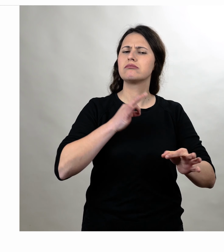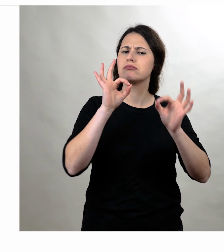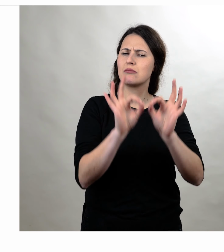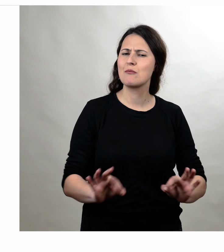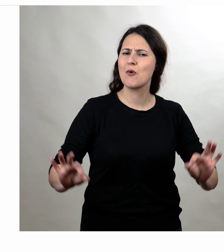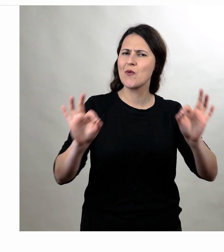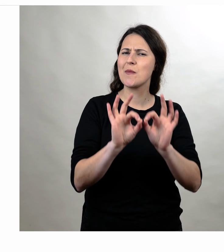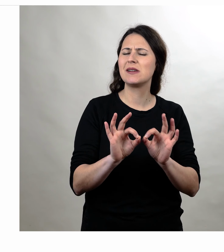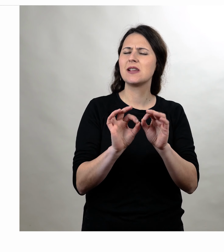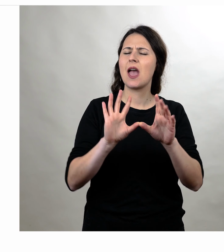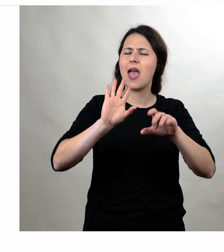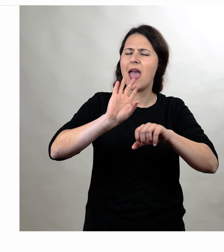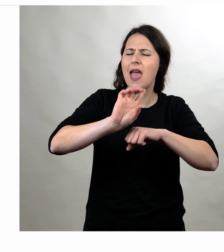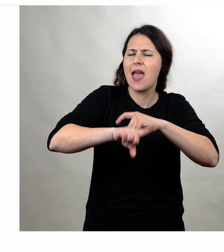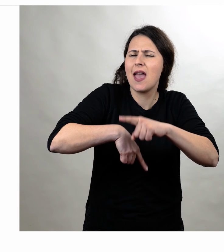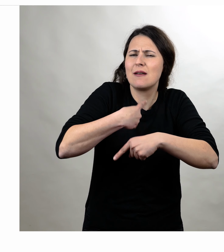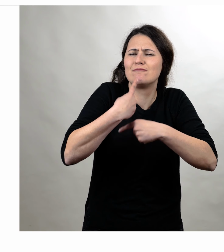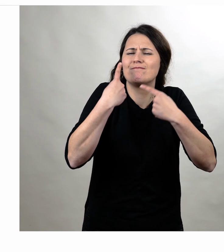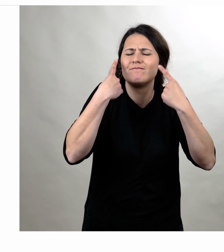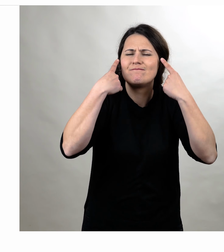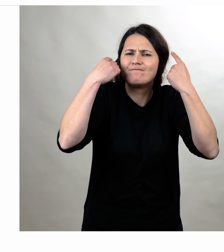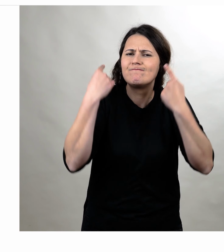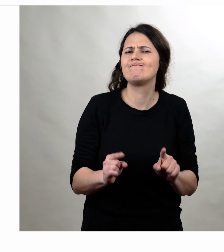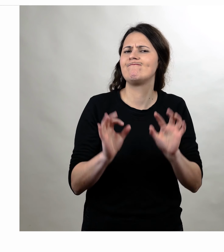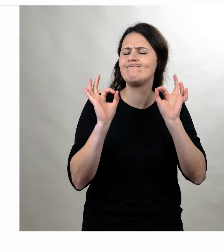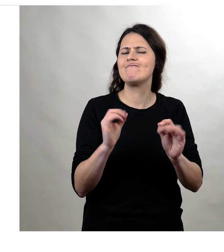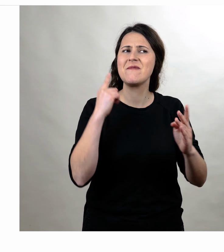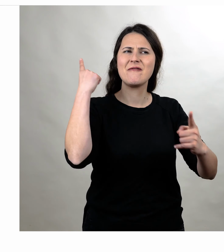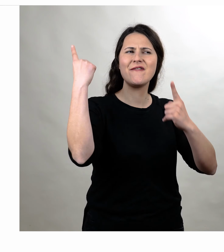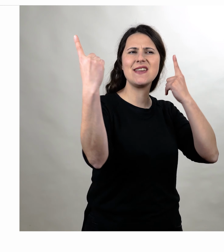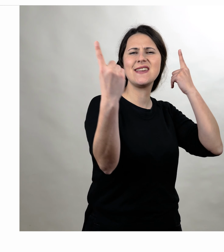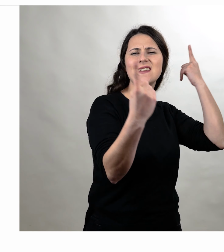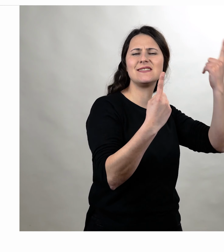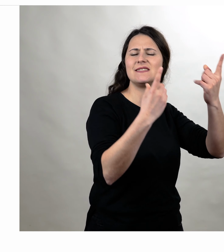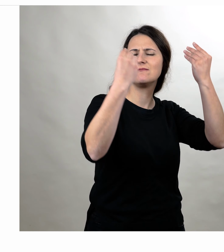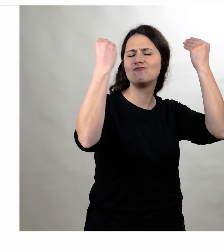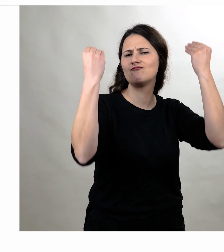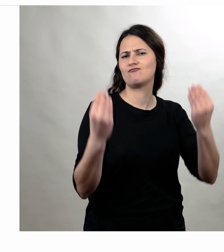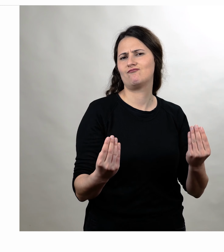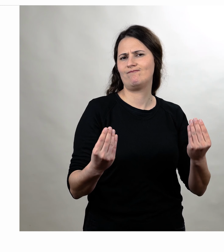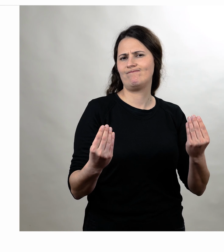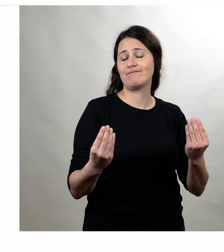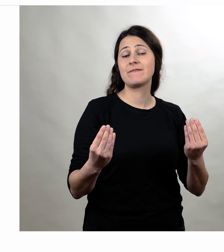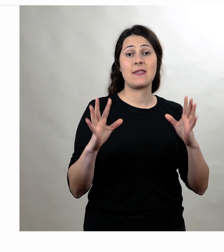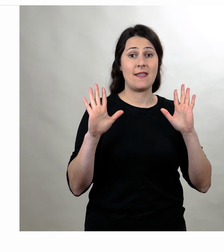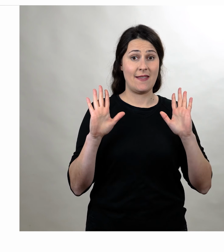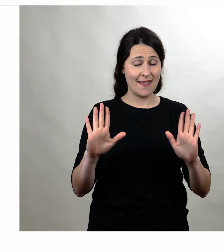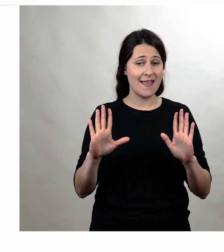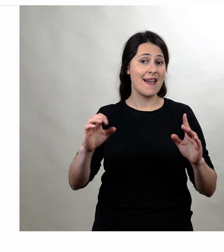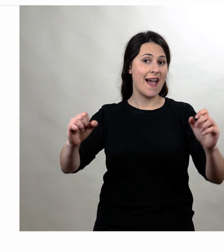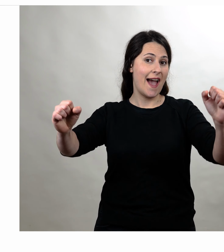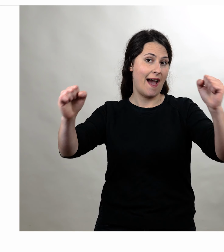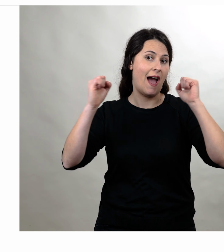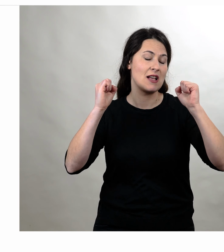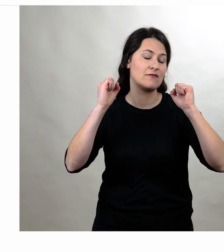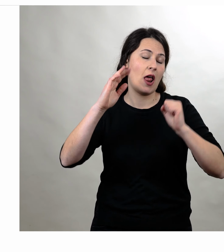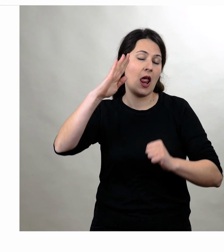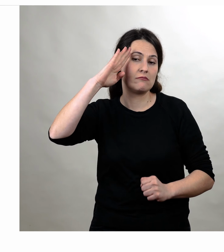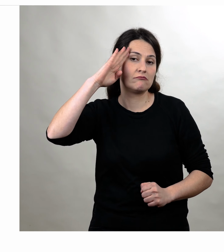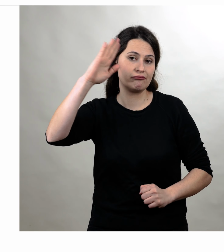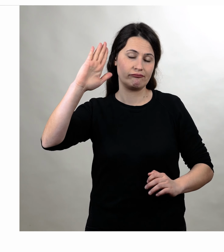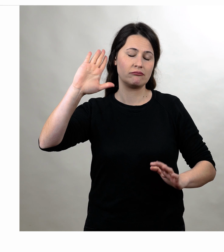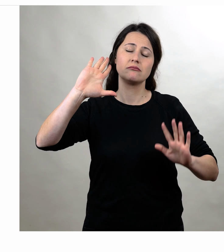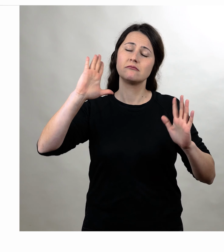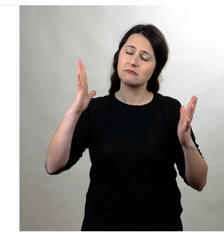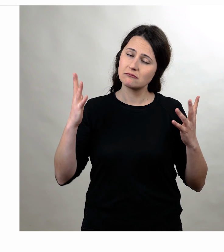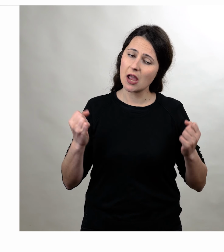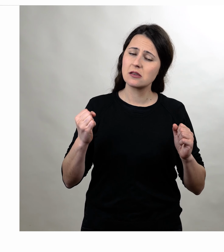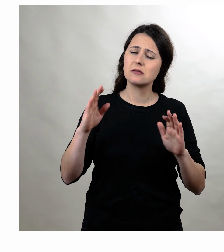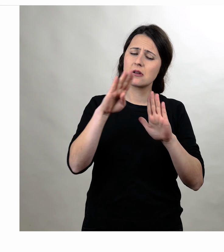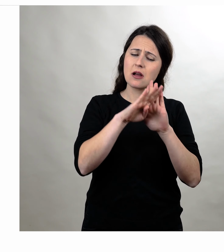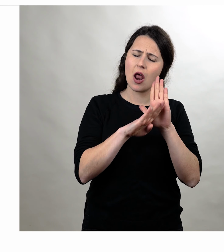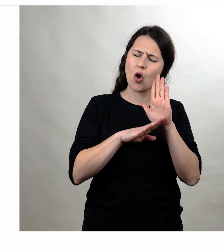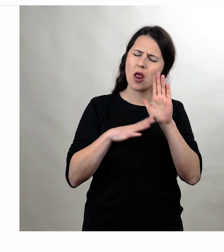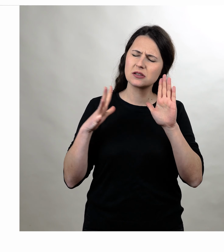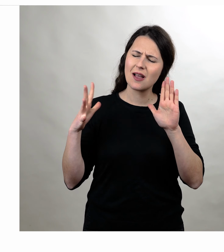Για λόγους ασφαλείας ακολουθεί τα αυστηρότερα πρότυπα, ενώ βασίζεται στους πιο έμπειρους ξεναγούς.